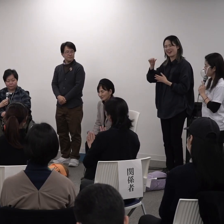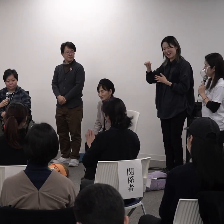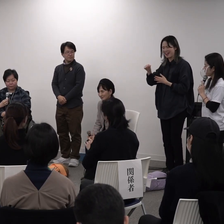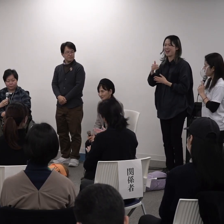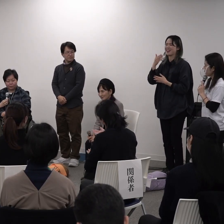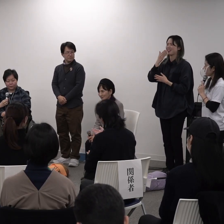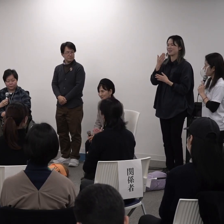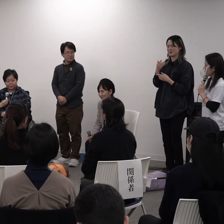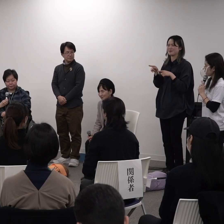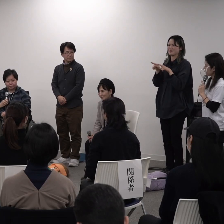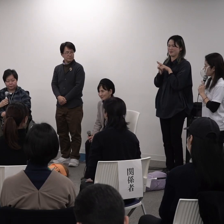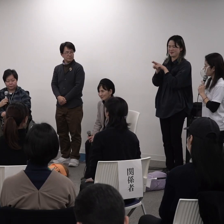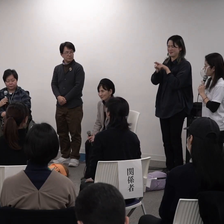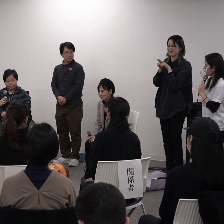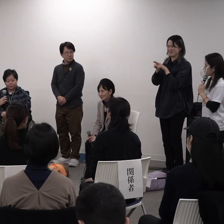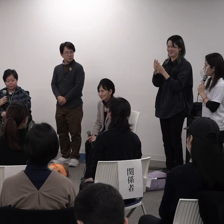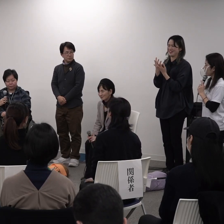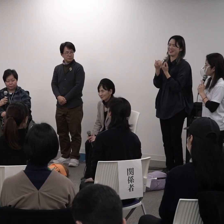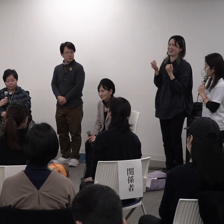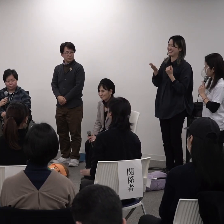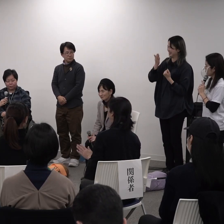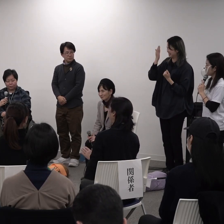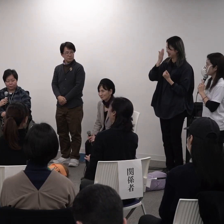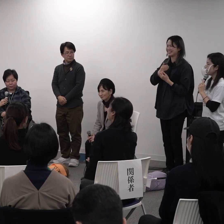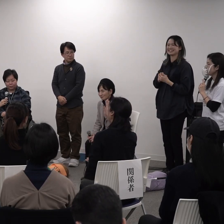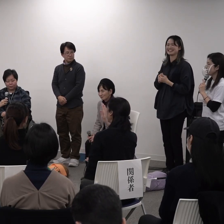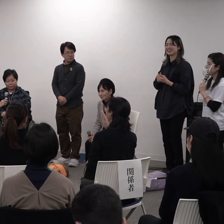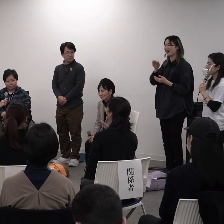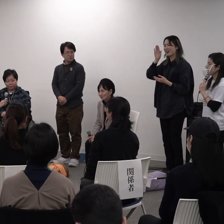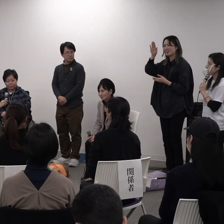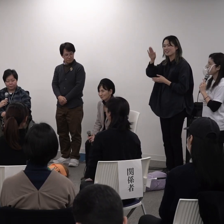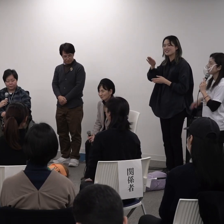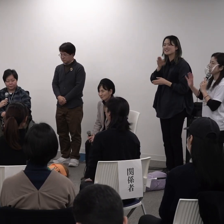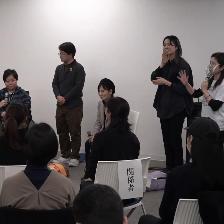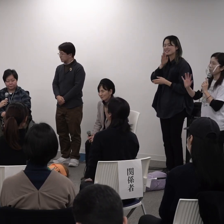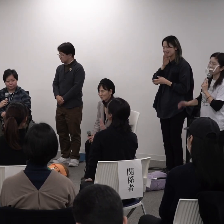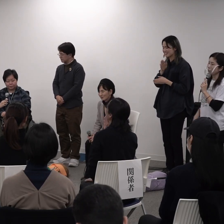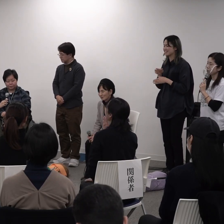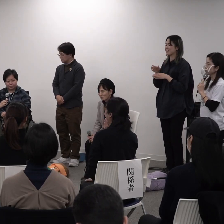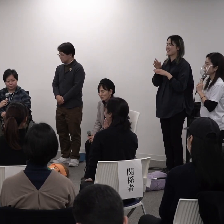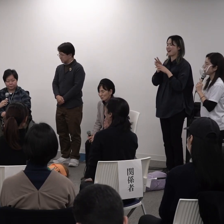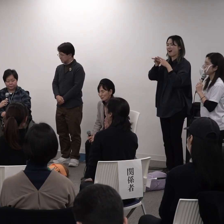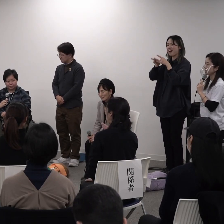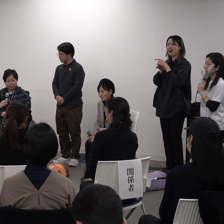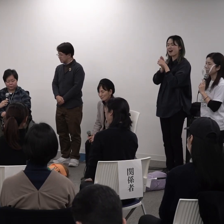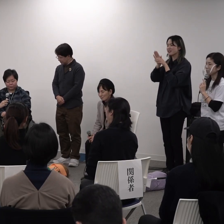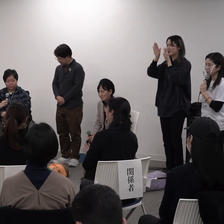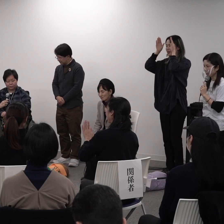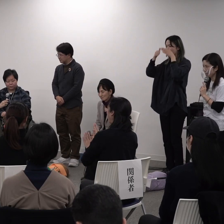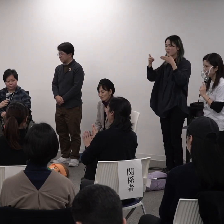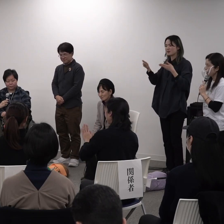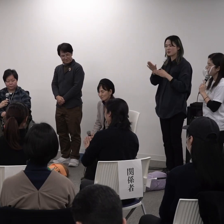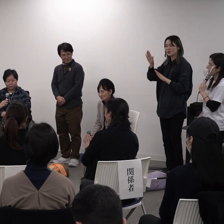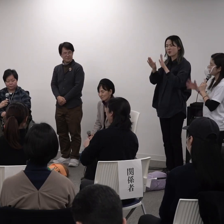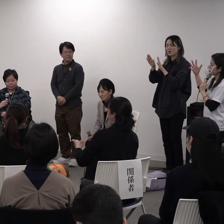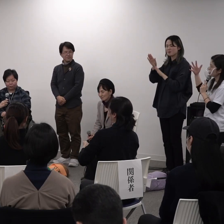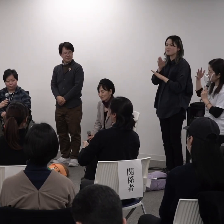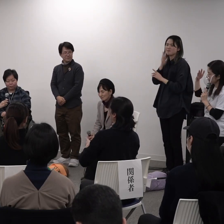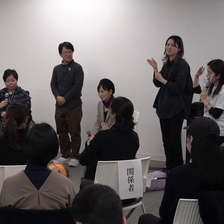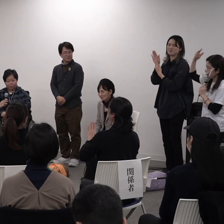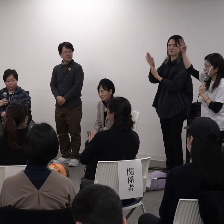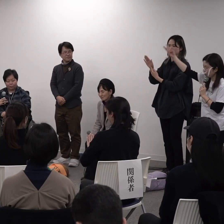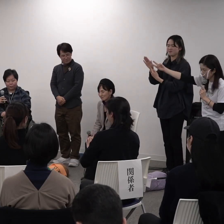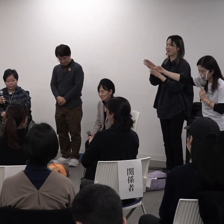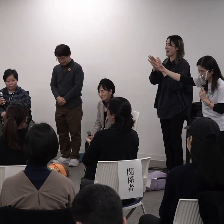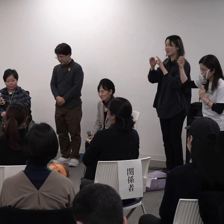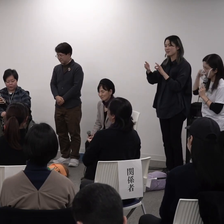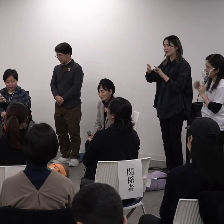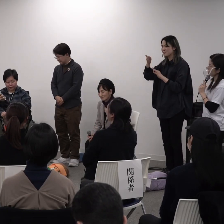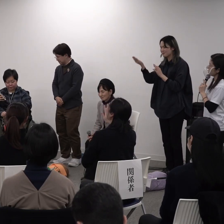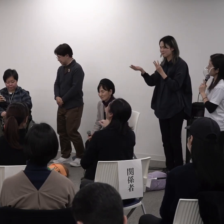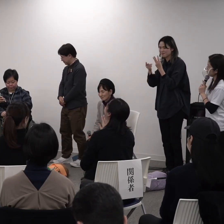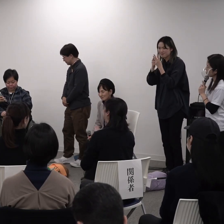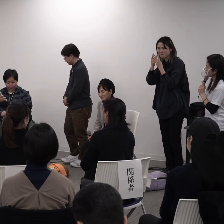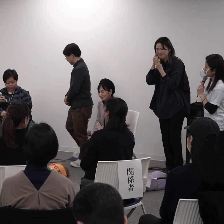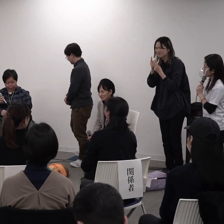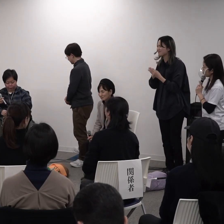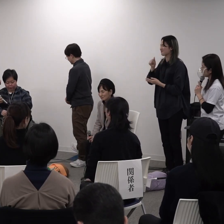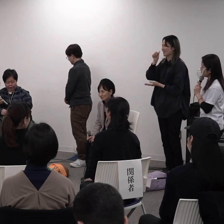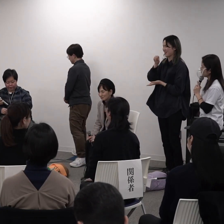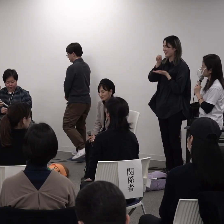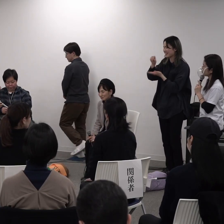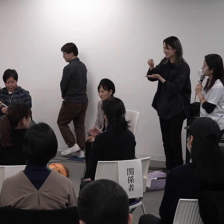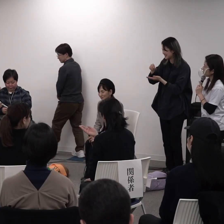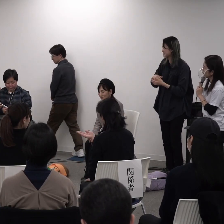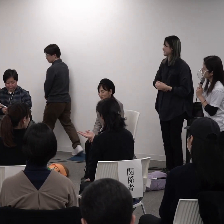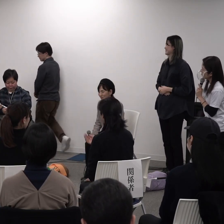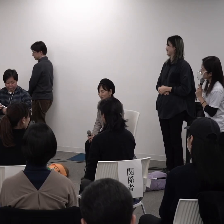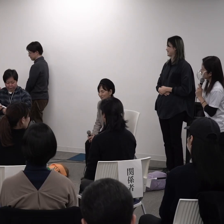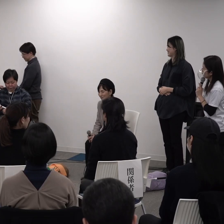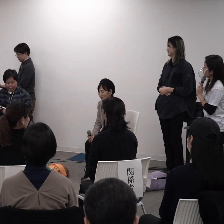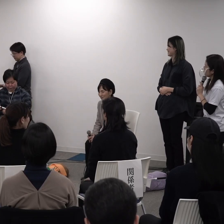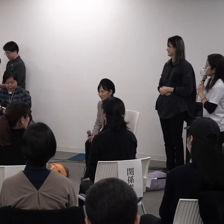この後ね 実際に介助犬のお仕事は見せていただくので次のご紹介に参りたいと思います